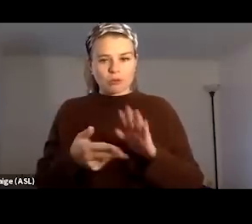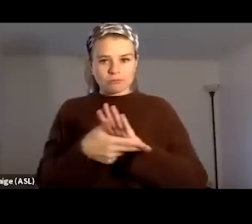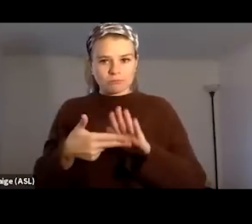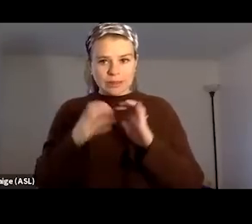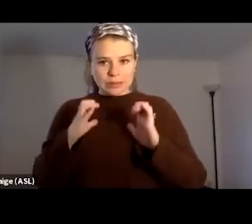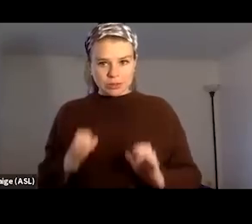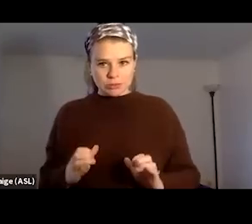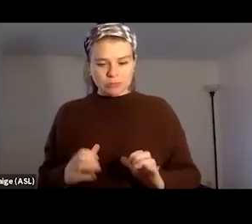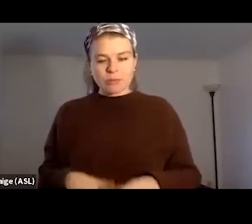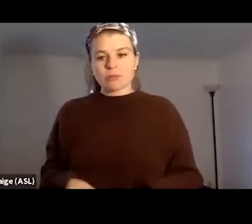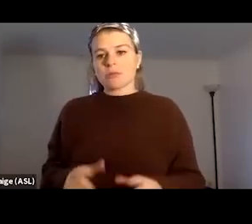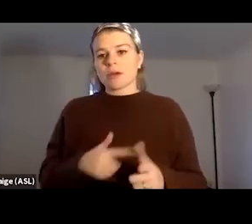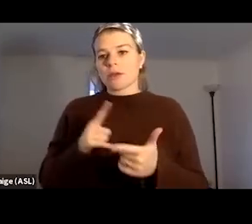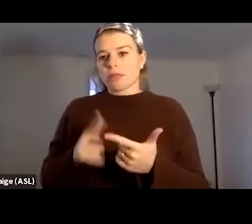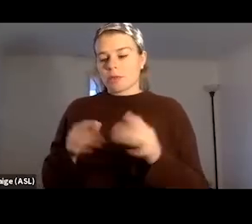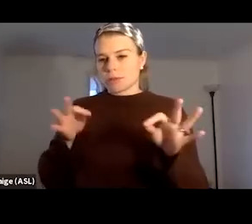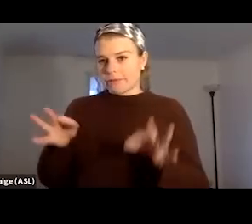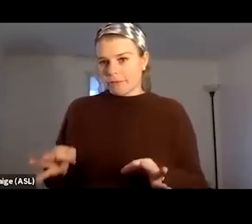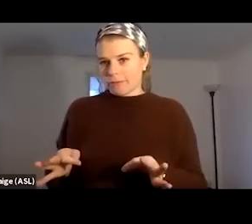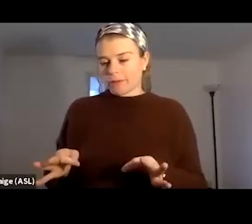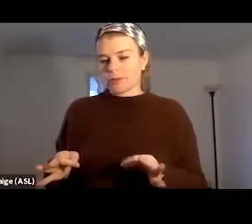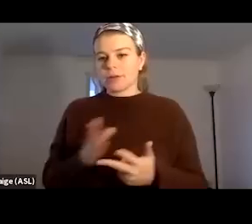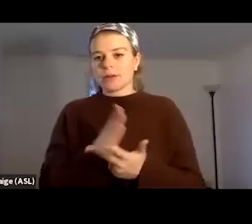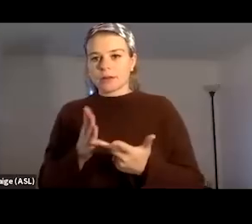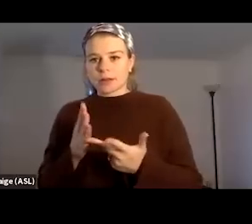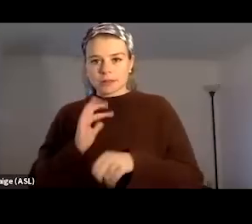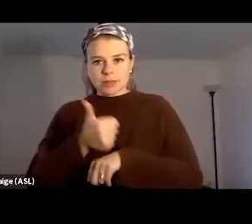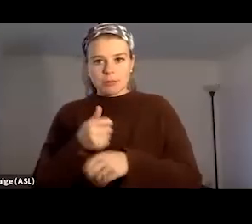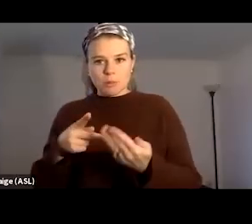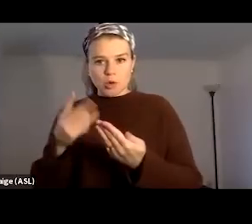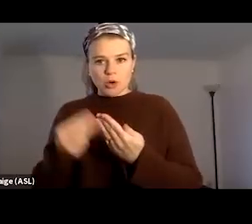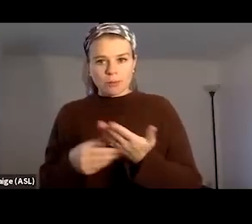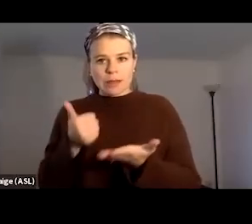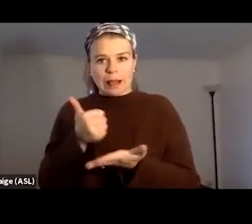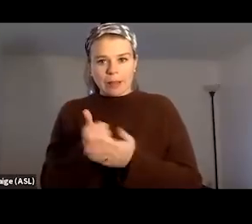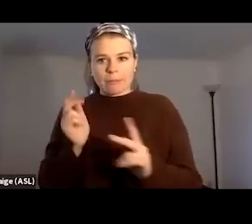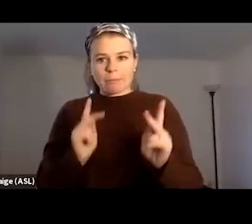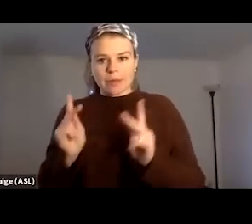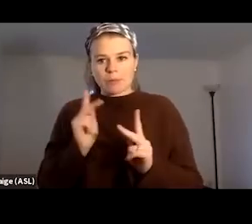y luego definimos esta ciudadanía, y luego creamos un programa para ayudar a las personas a alcanzar la ciudadanía.